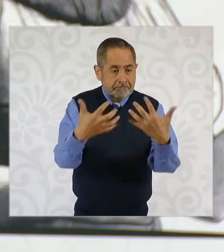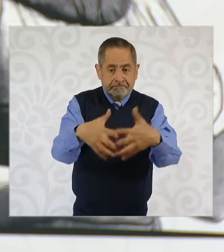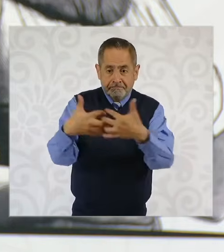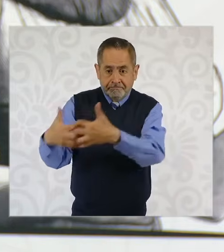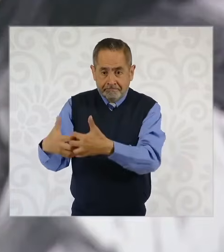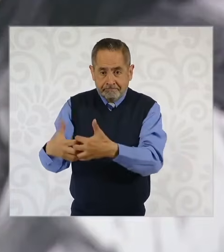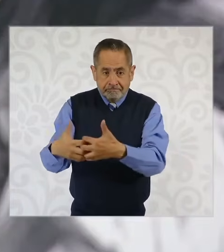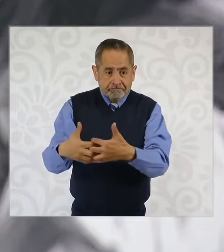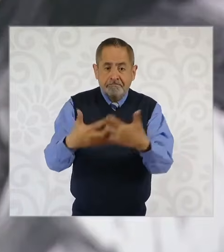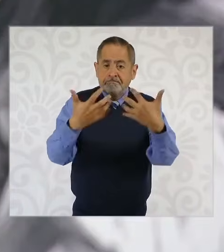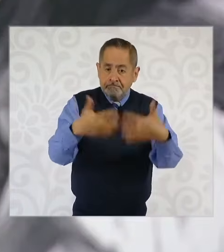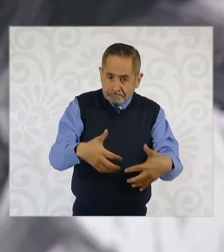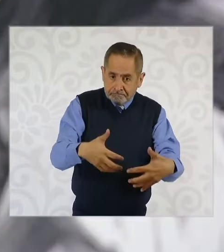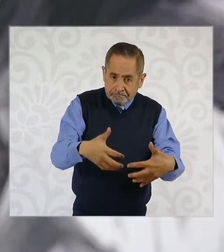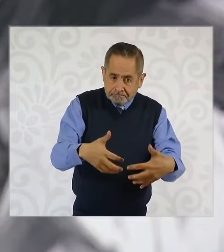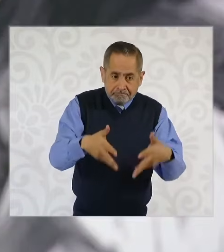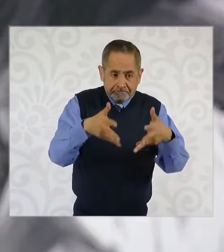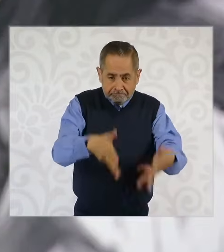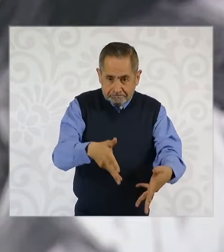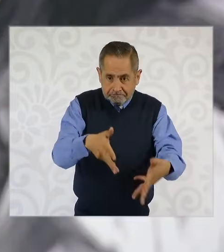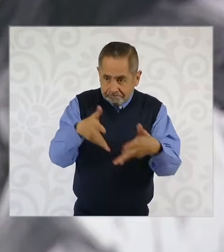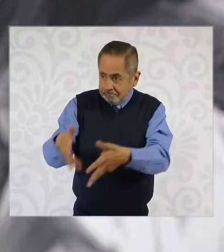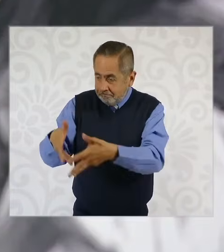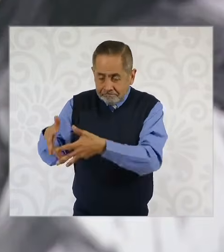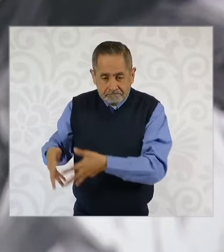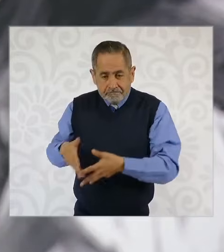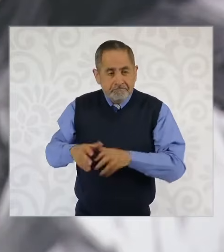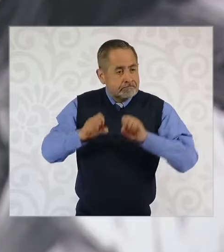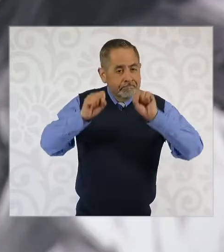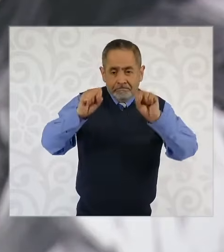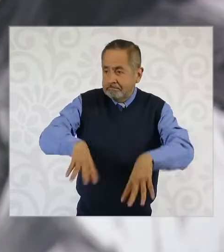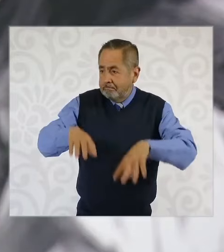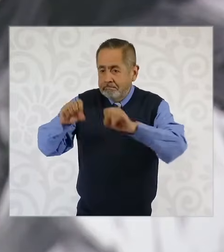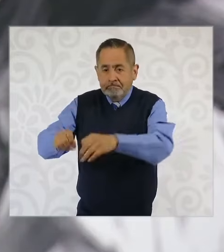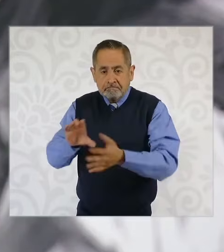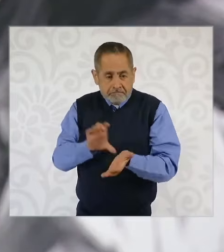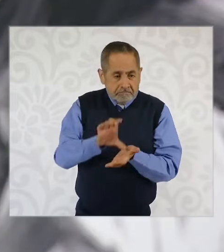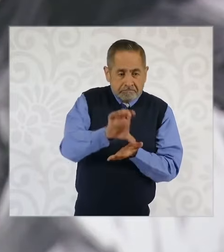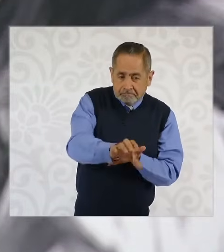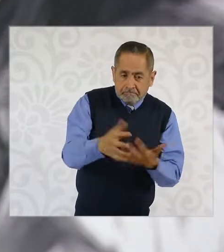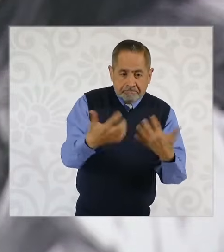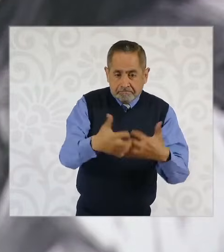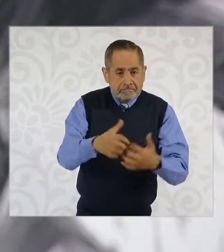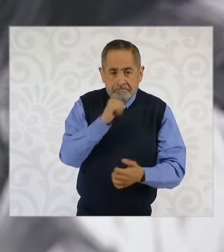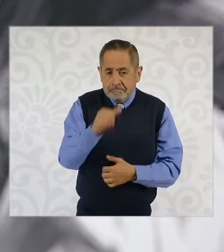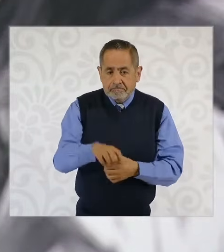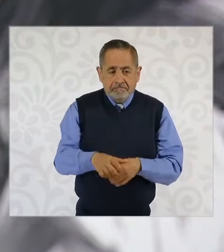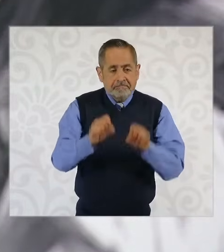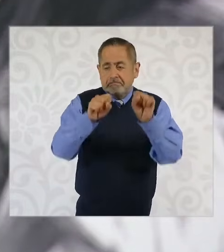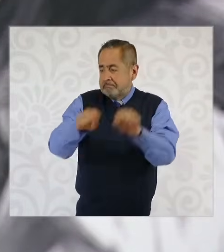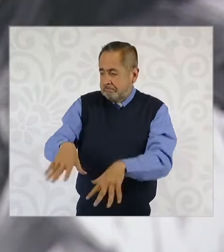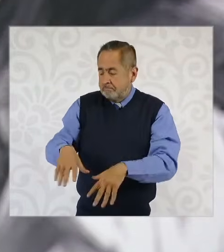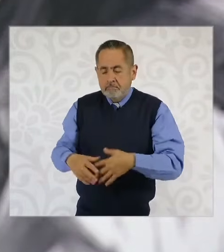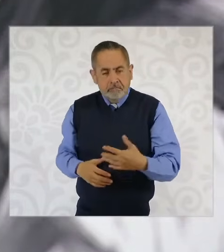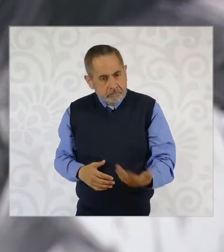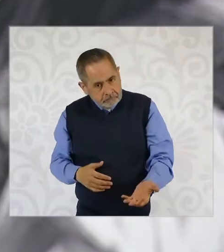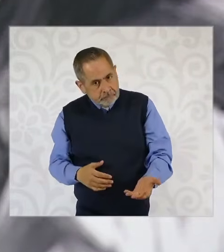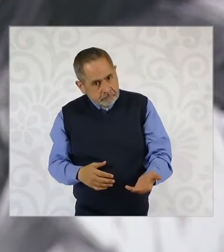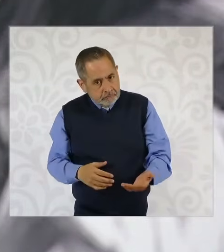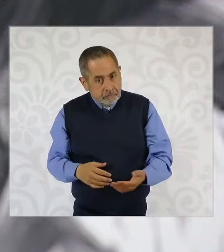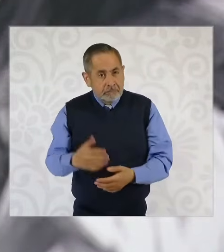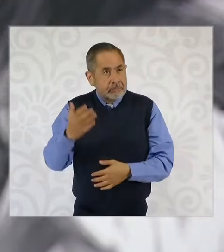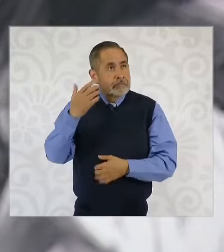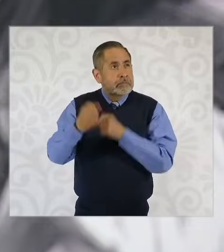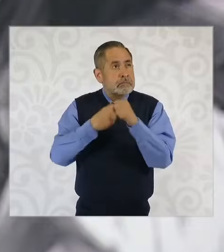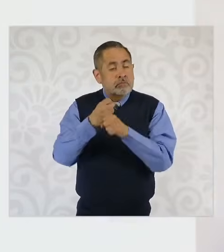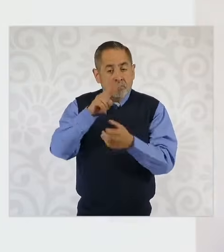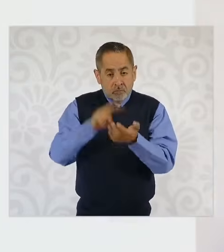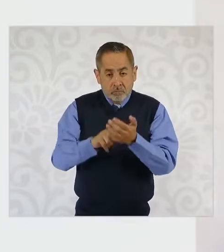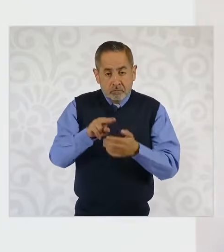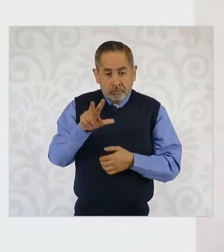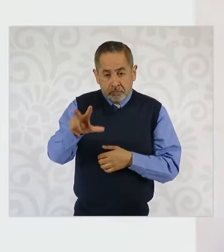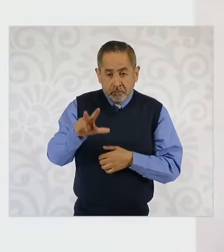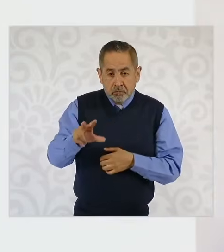refinerías poco a poco sin inversión de tal manera que en el 2018 se importaba alrededor del 60 por